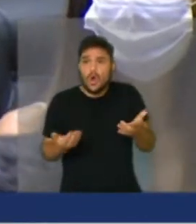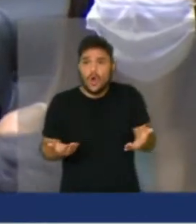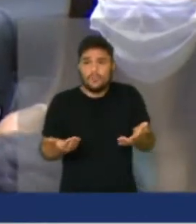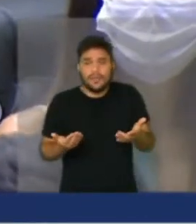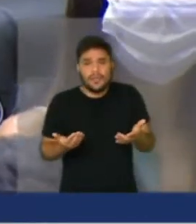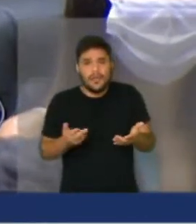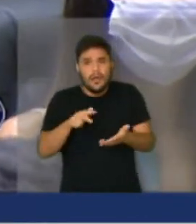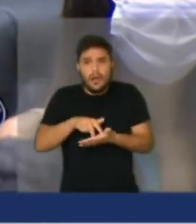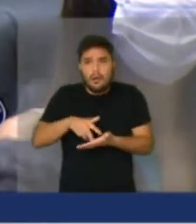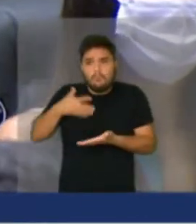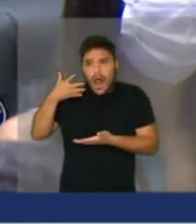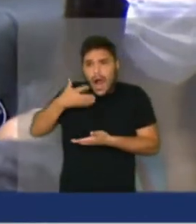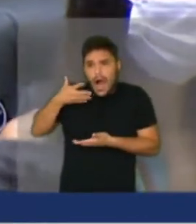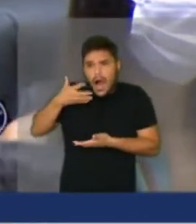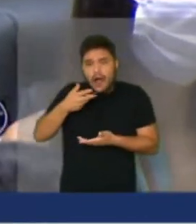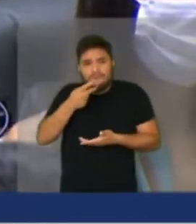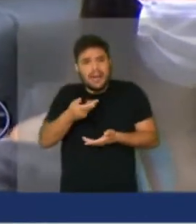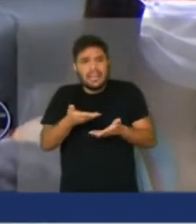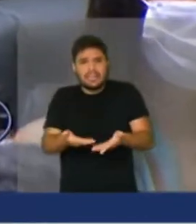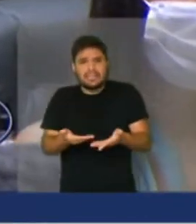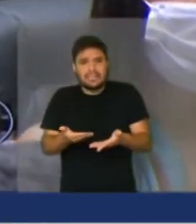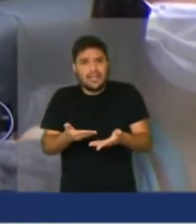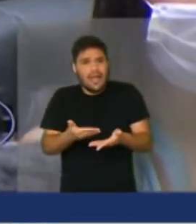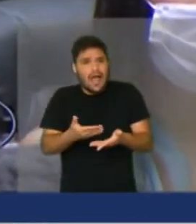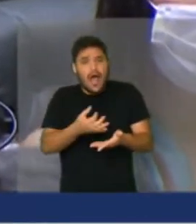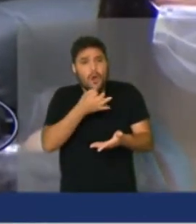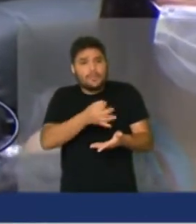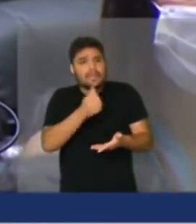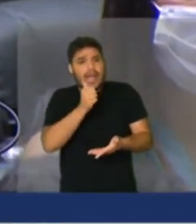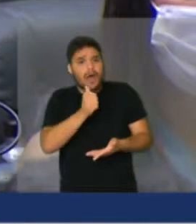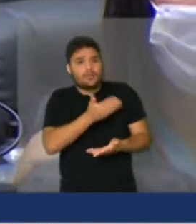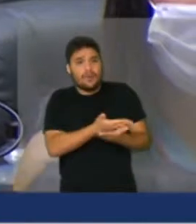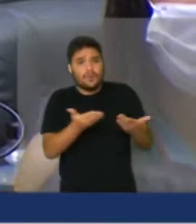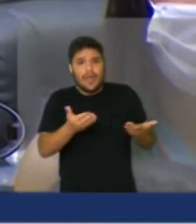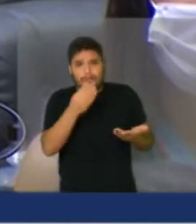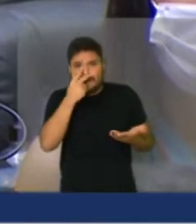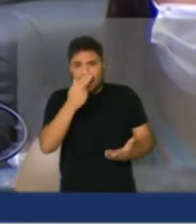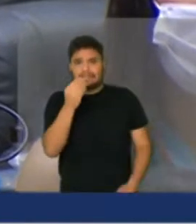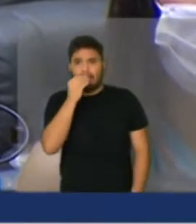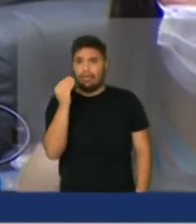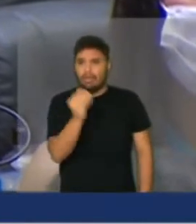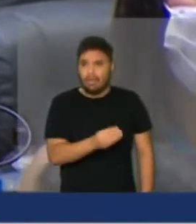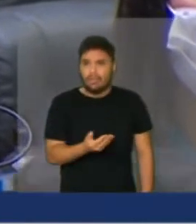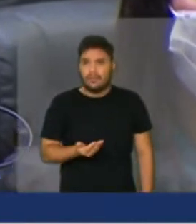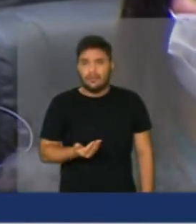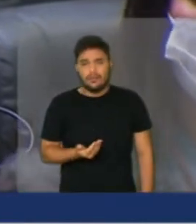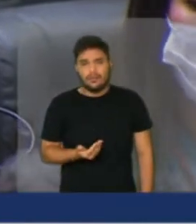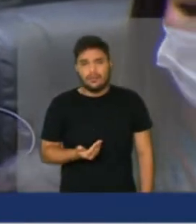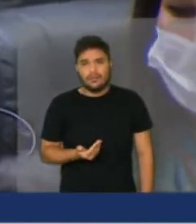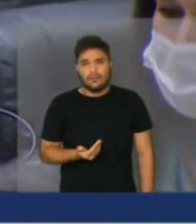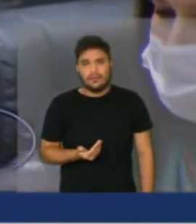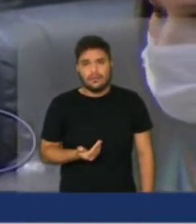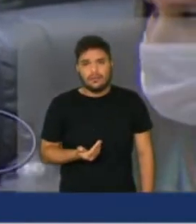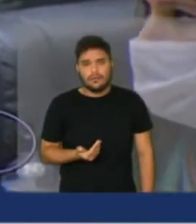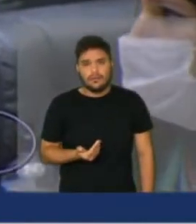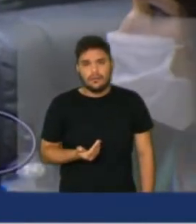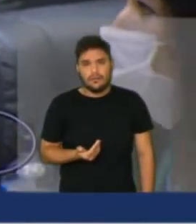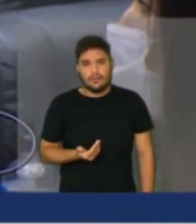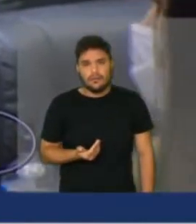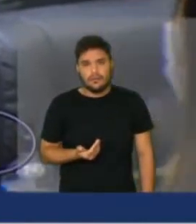OUVIR AS MULHERES DESTA CASA OU PELO MENOS OUVINDO PARCIALMENTE. NENHUMA OUTRA LEGISLAÇÃO FALA SOBRE VACINAÇÃO SÓ ESSA. EU QUERO